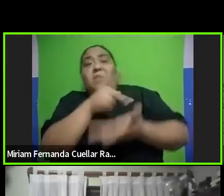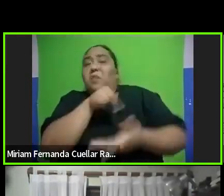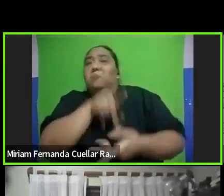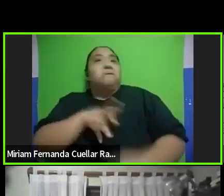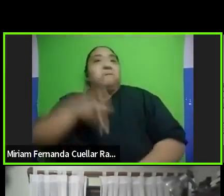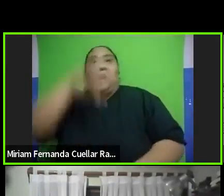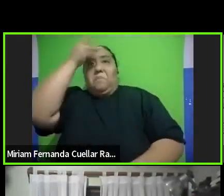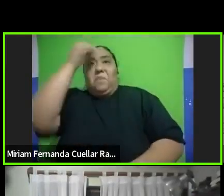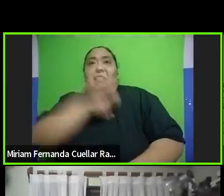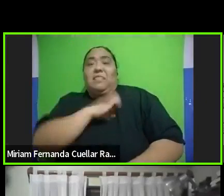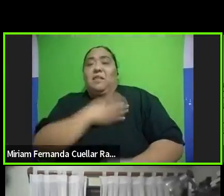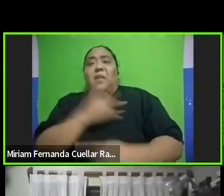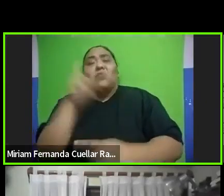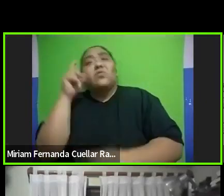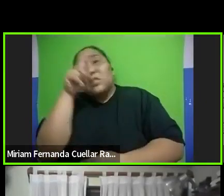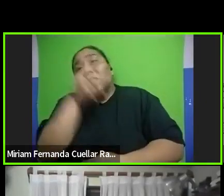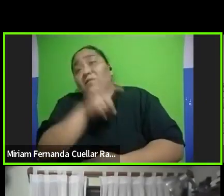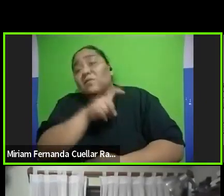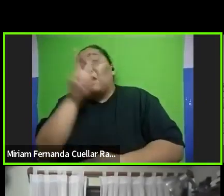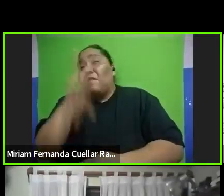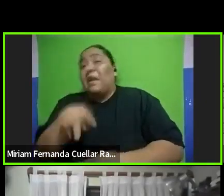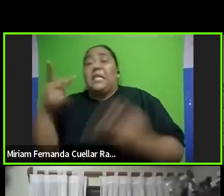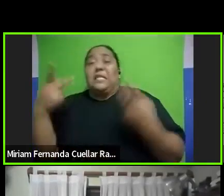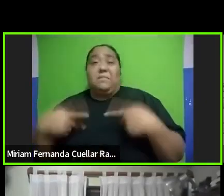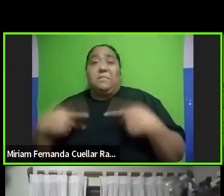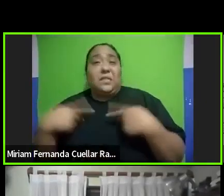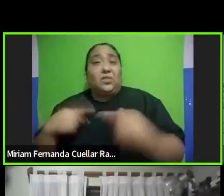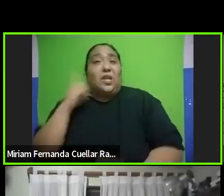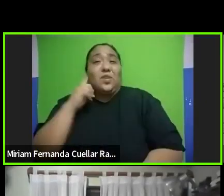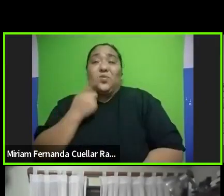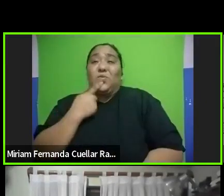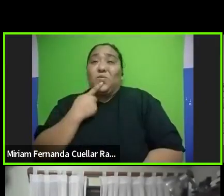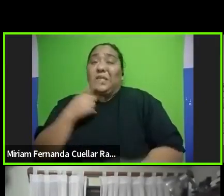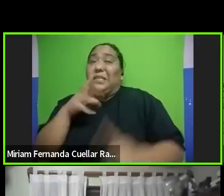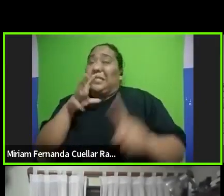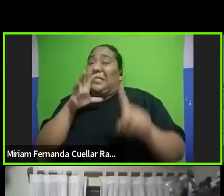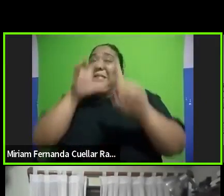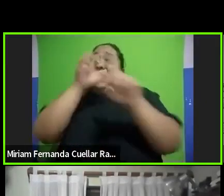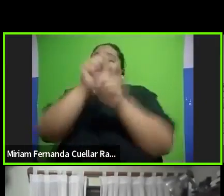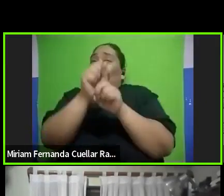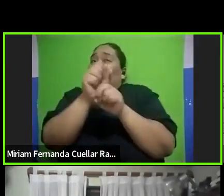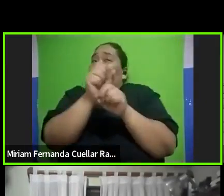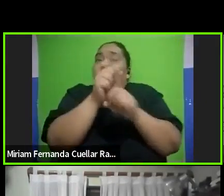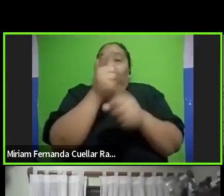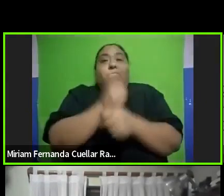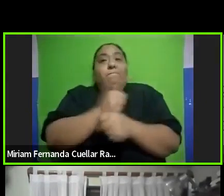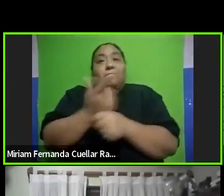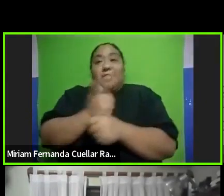es es este mucho mucho es este mucho mucho trabajo la ¿verdad? Los sordos que logran una universidad universidad es por un